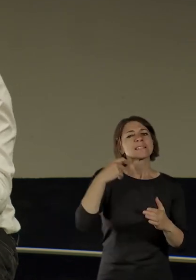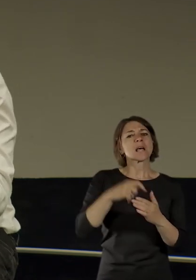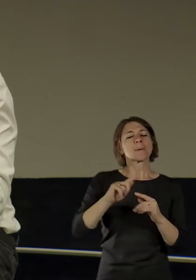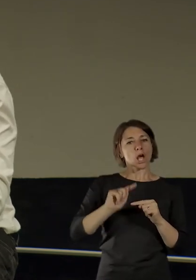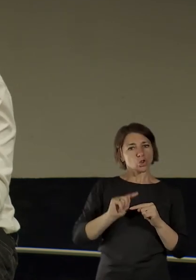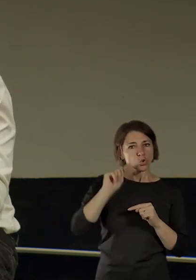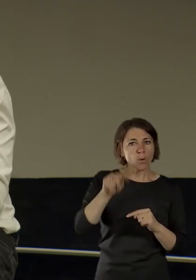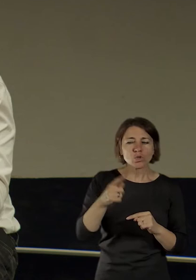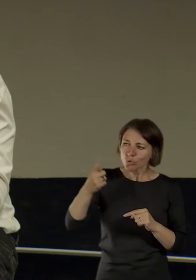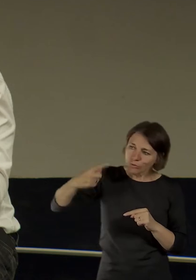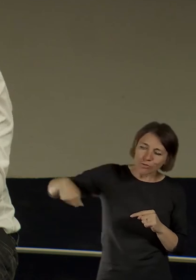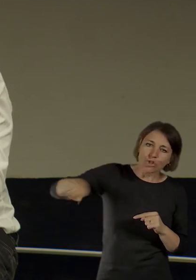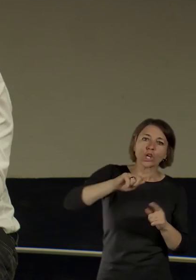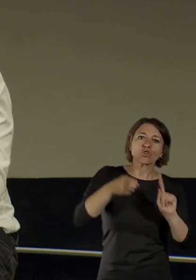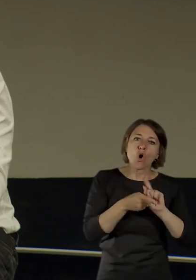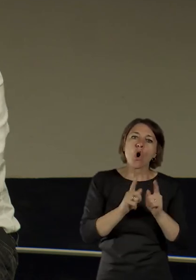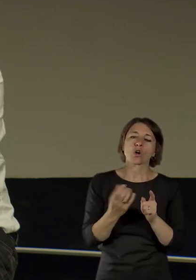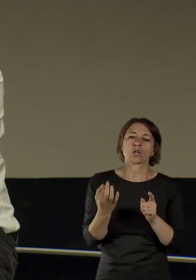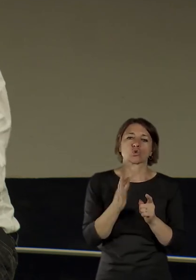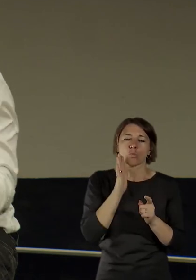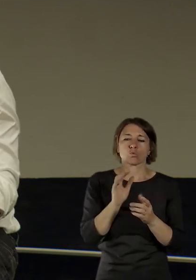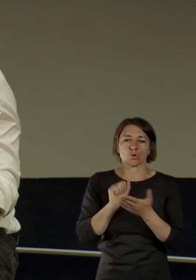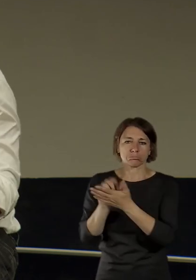kde máš nějakou dohodu. A to buď měníš novým plánem,